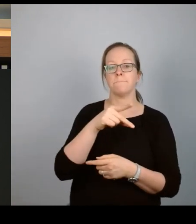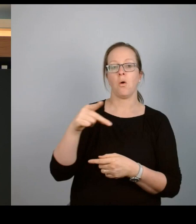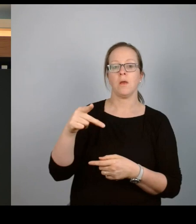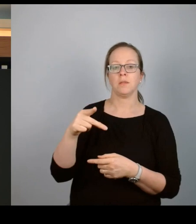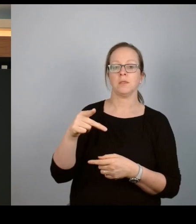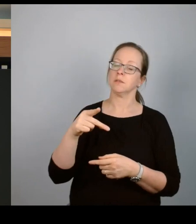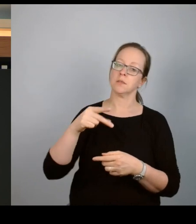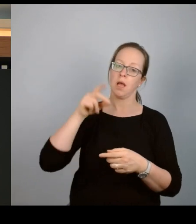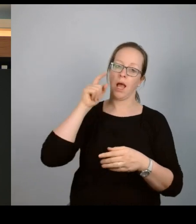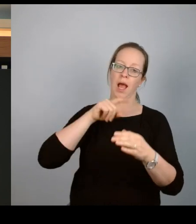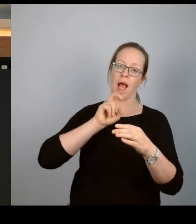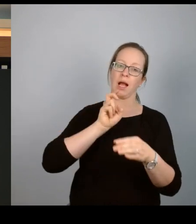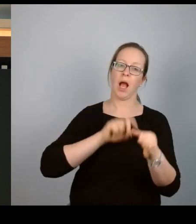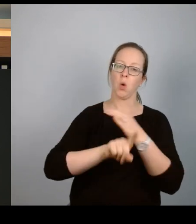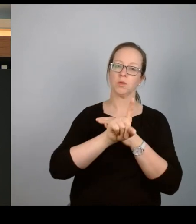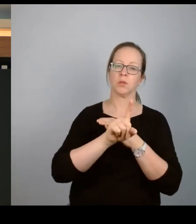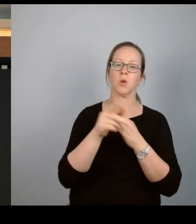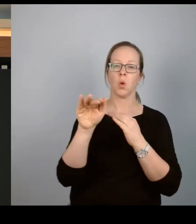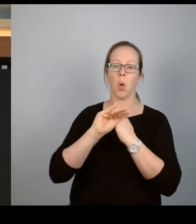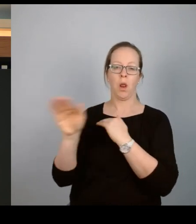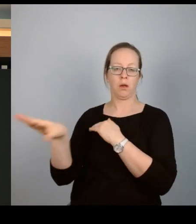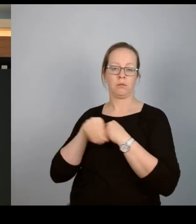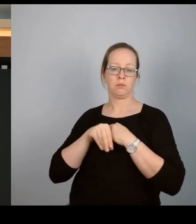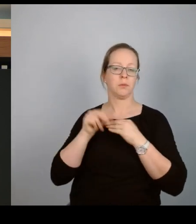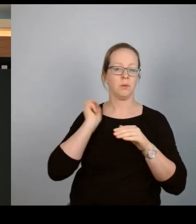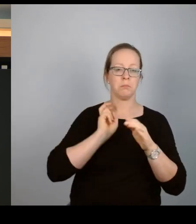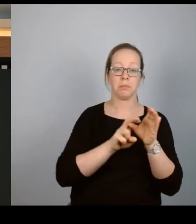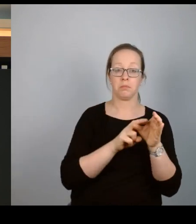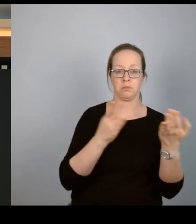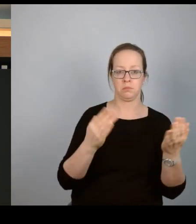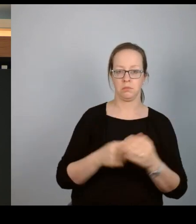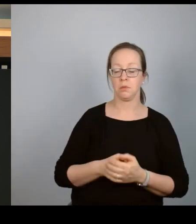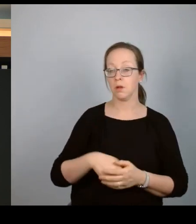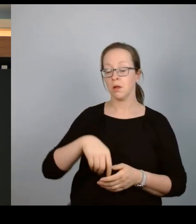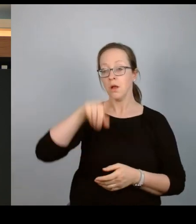Interesse der Polizei, weil sie dadurch wieder Vertrauen zurückgewinnen kann. (Beifall)